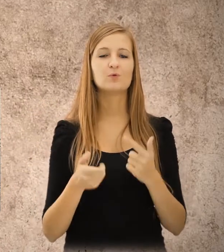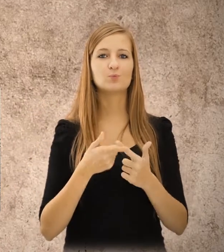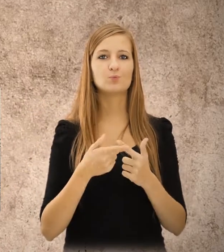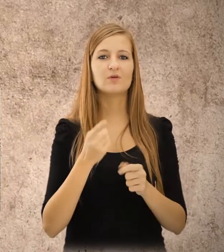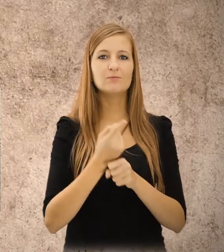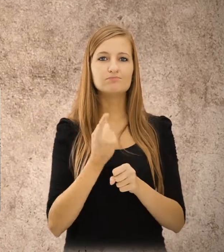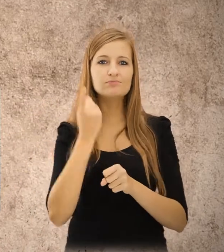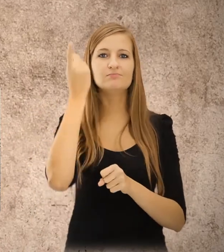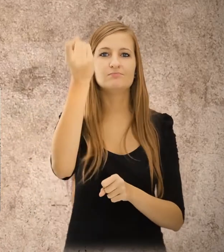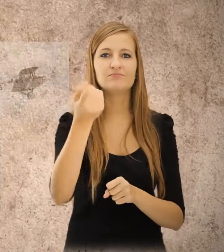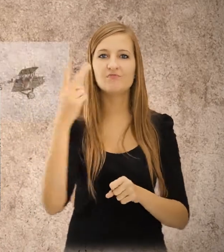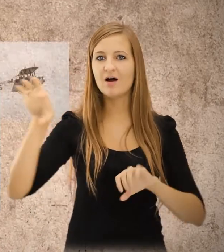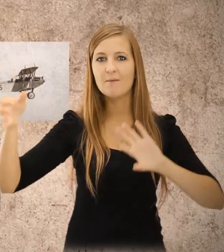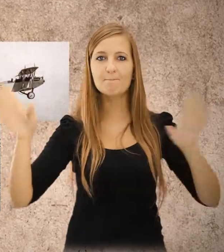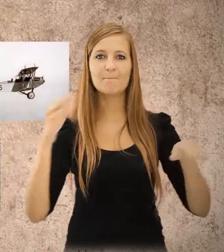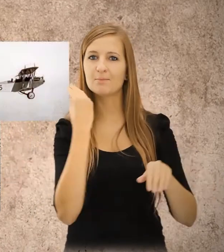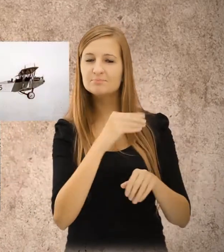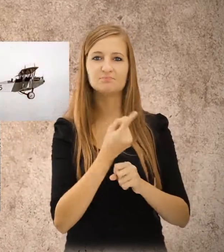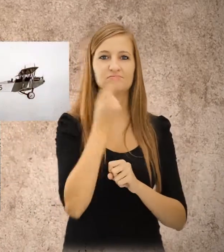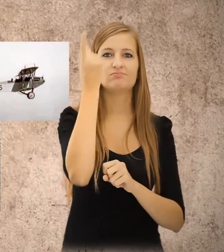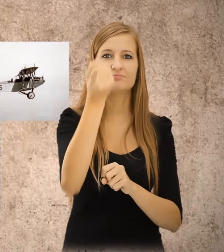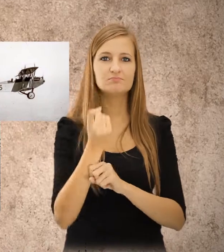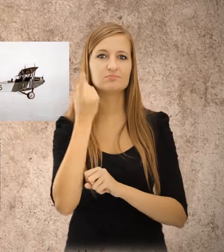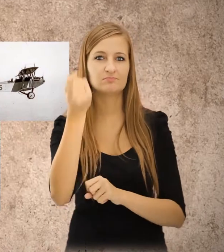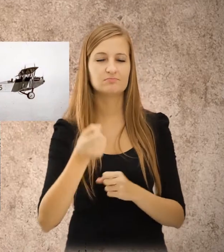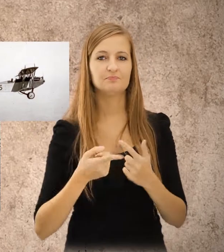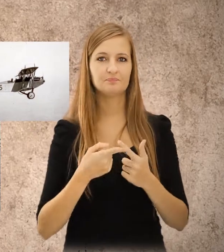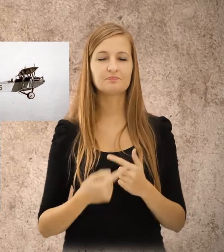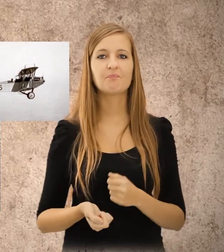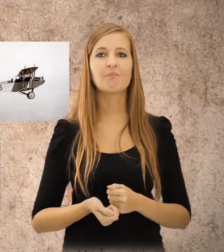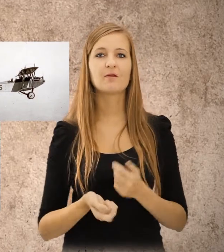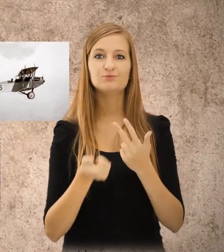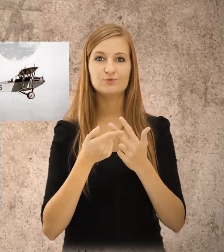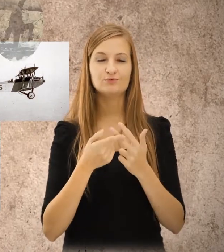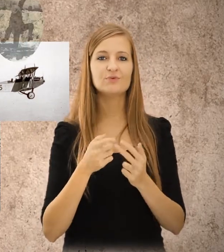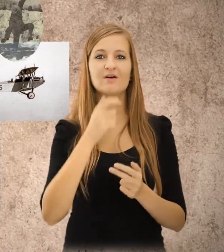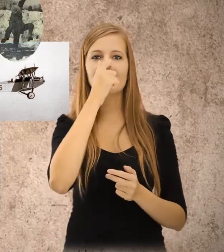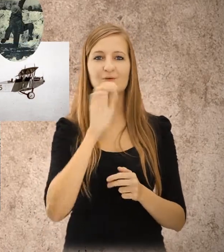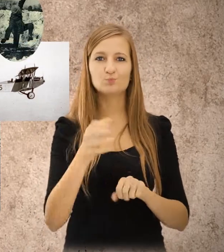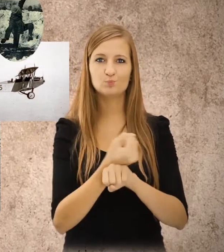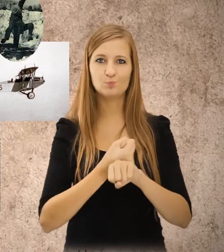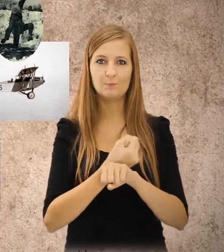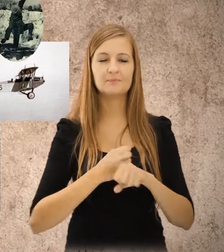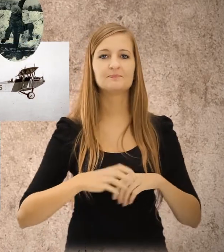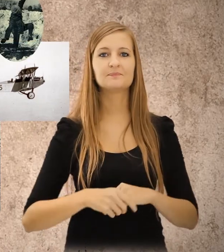Artyleria – obie strony budowały coraz większe i cięższe działa, które bombardowały okopy. Gazy bojowe.